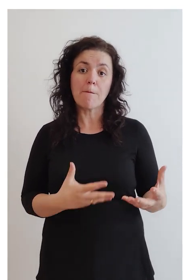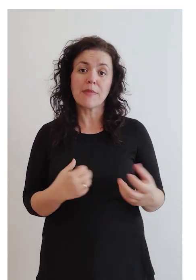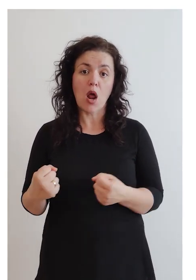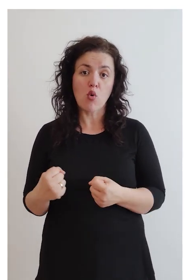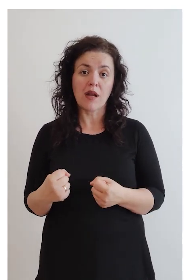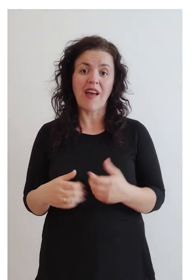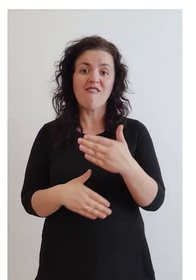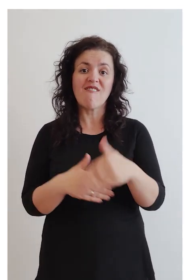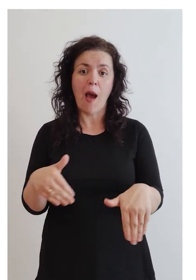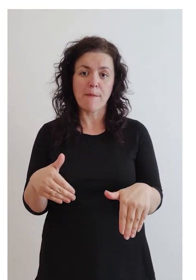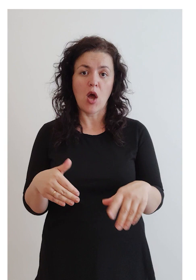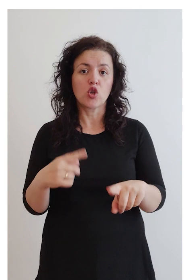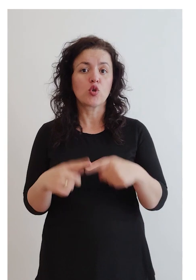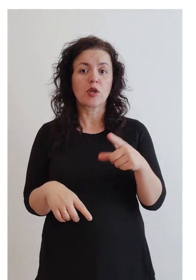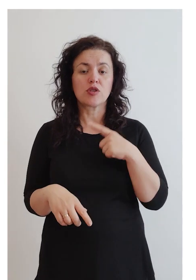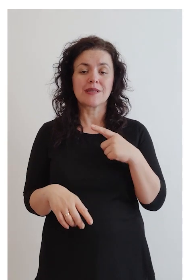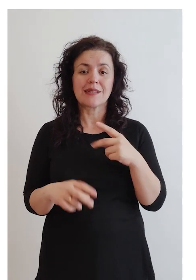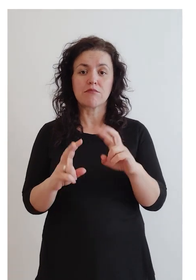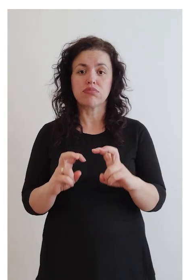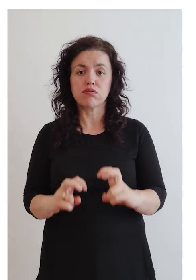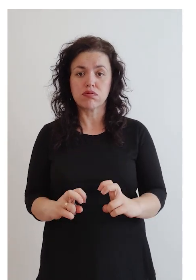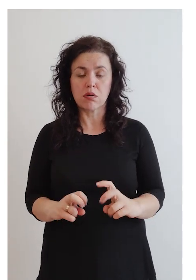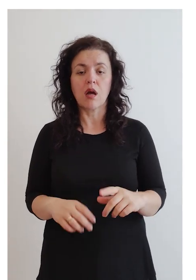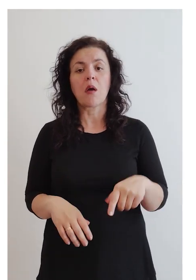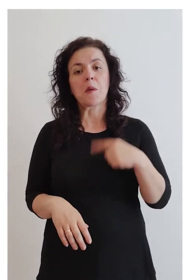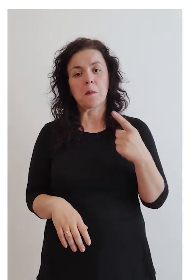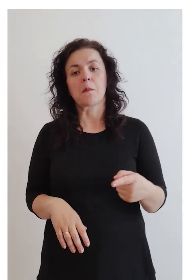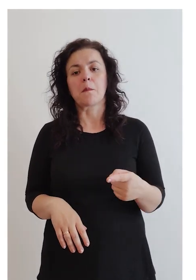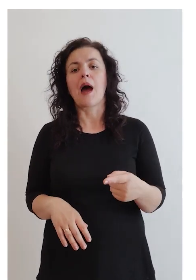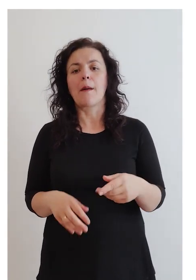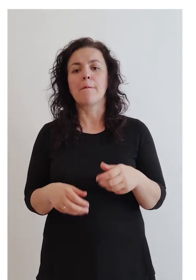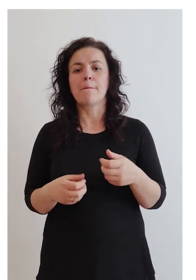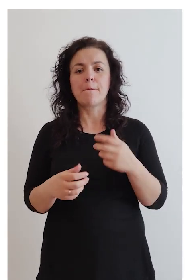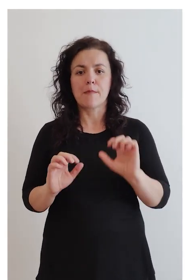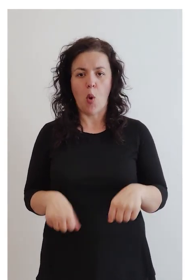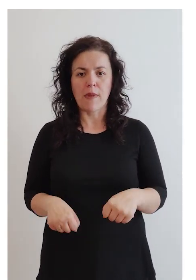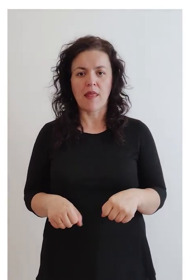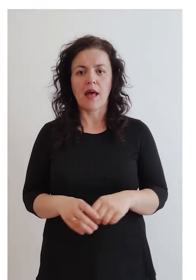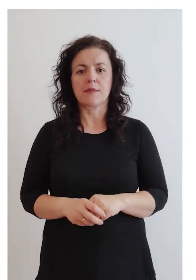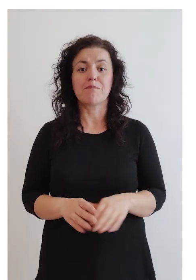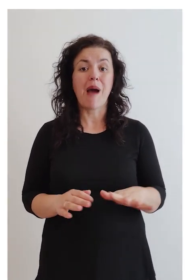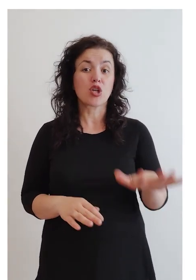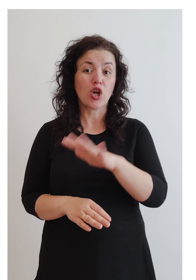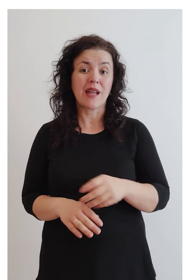Majoritatea bagajelor pierdute sunt trimise rapid de companie aeriană la destinația corectă